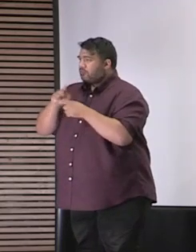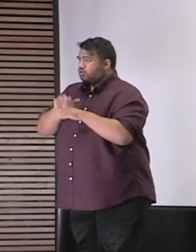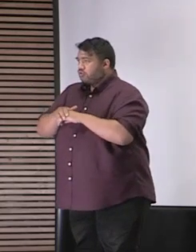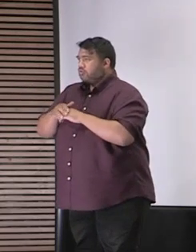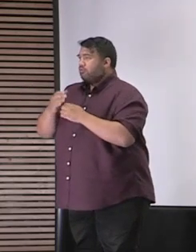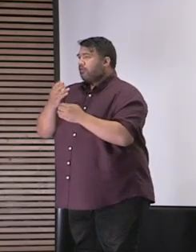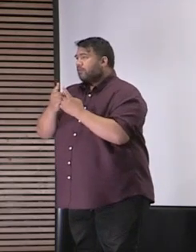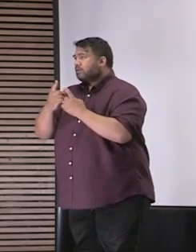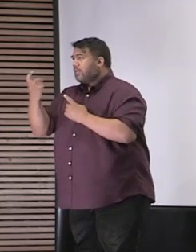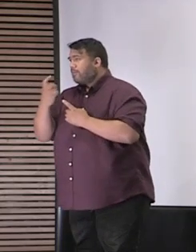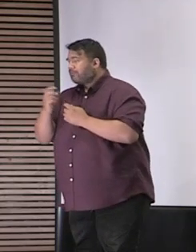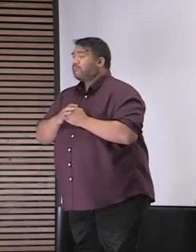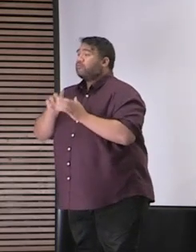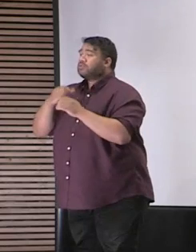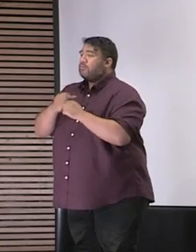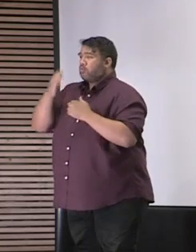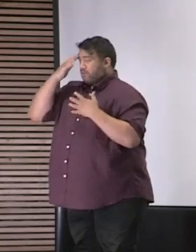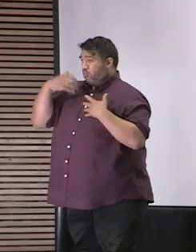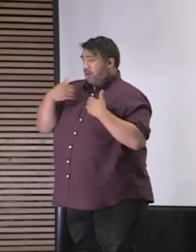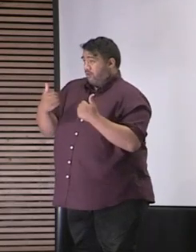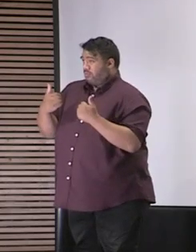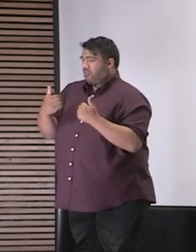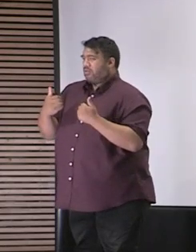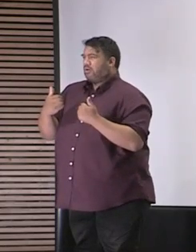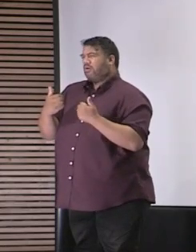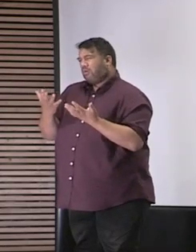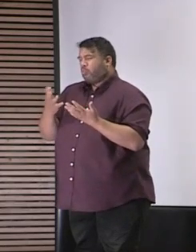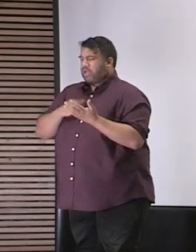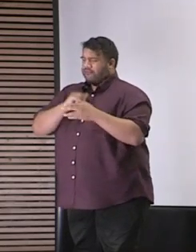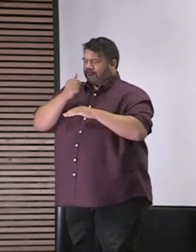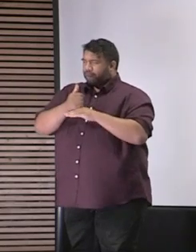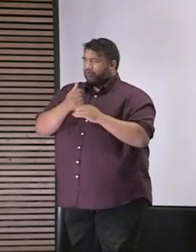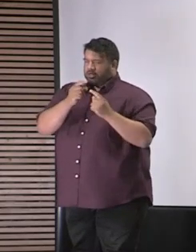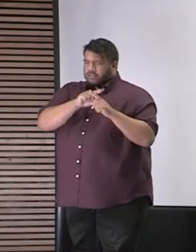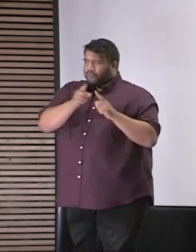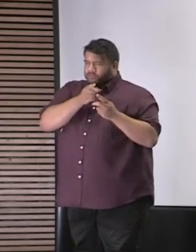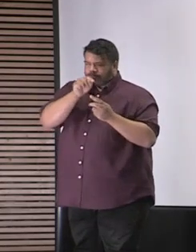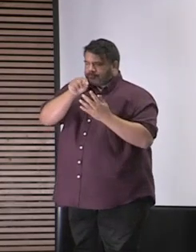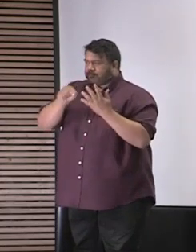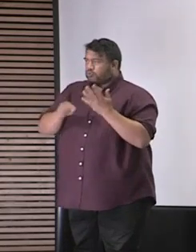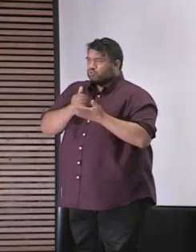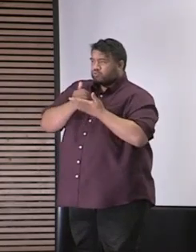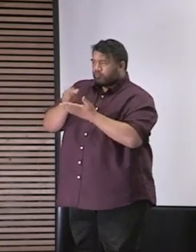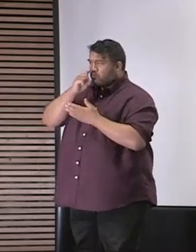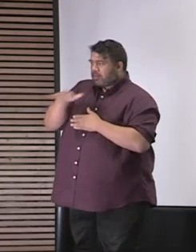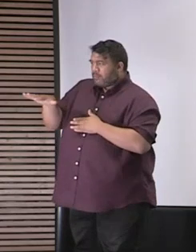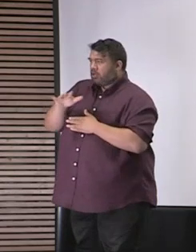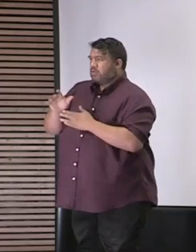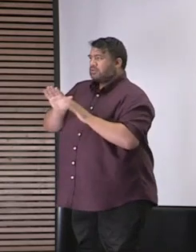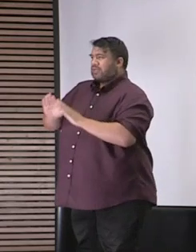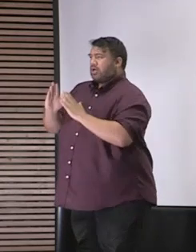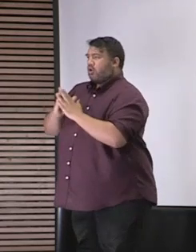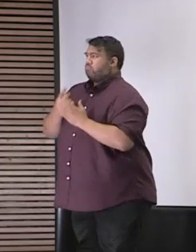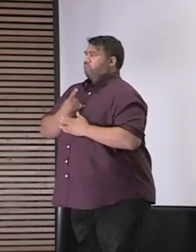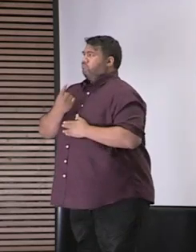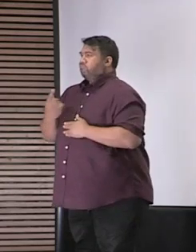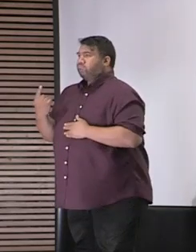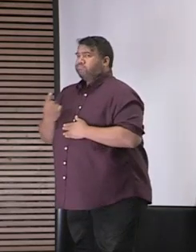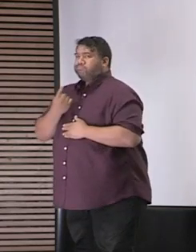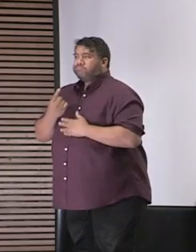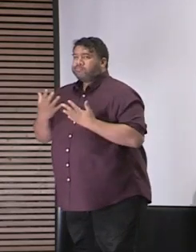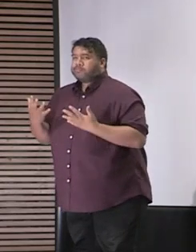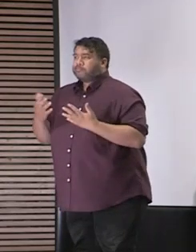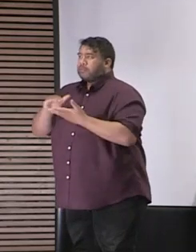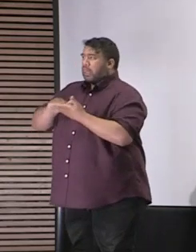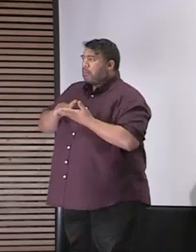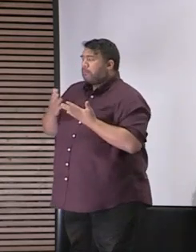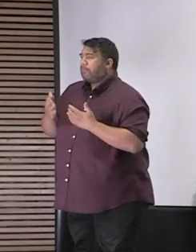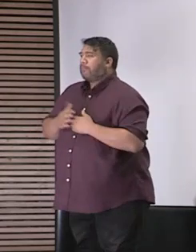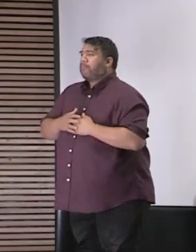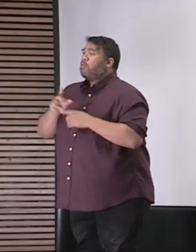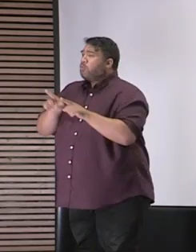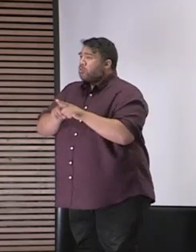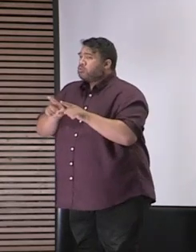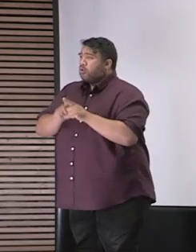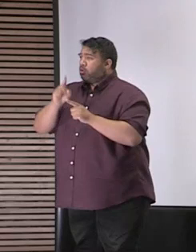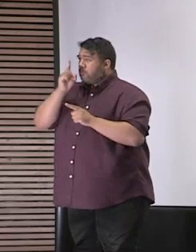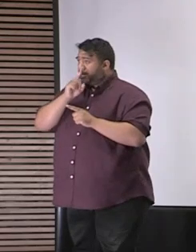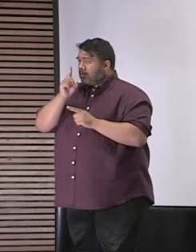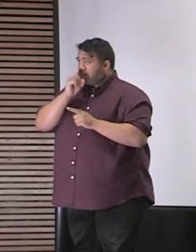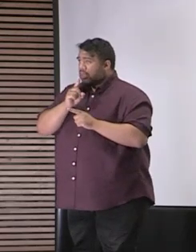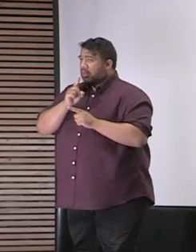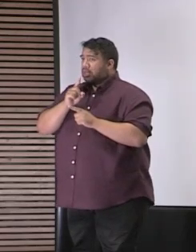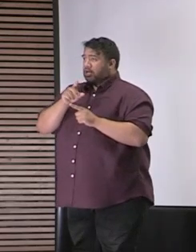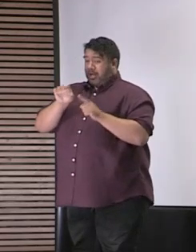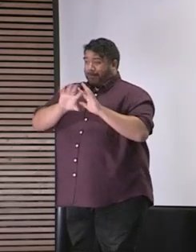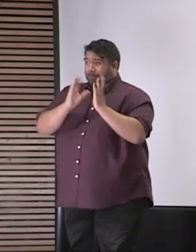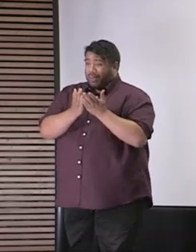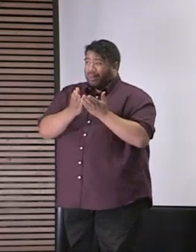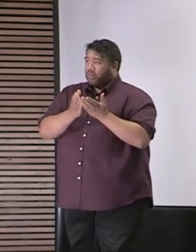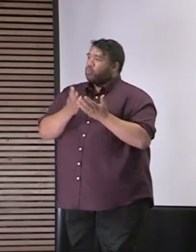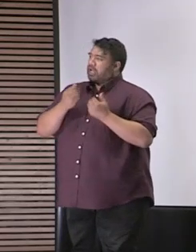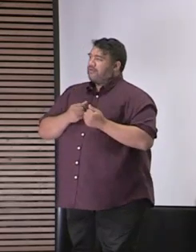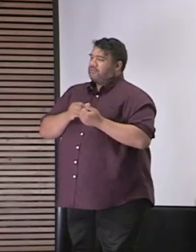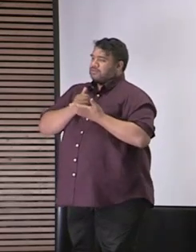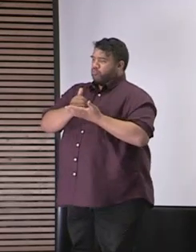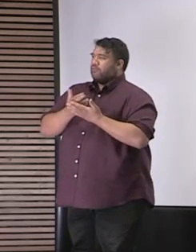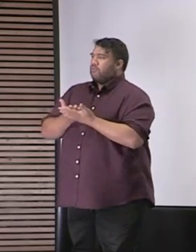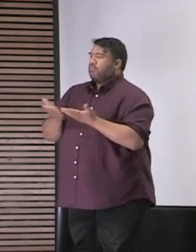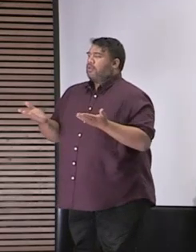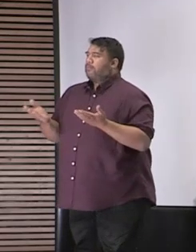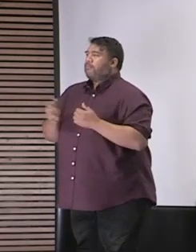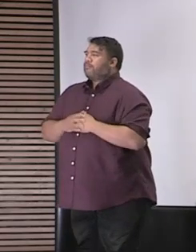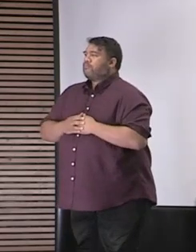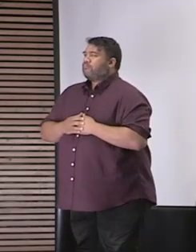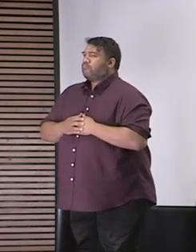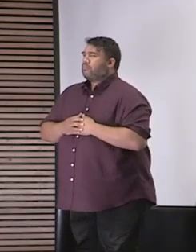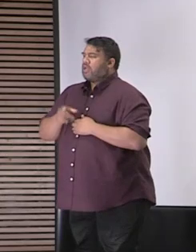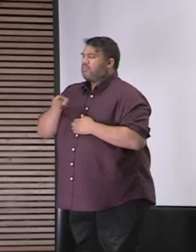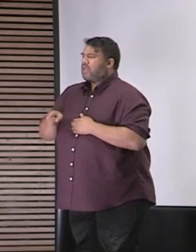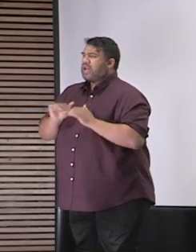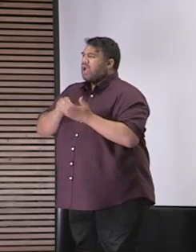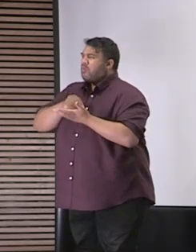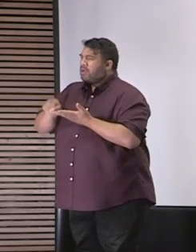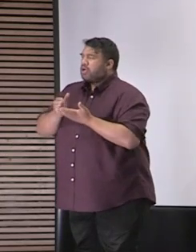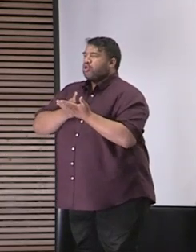por día y hay 190 personas